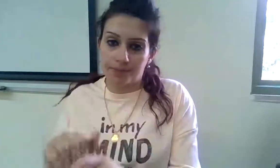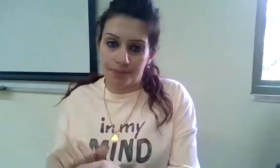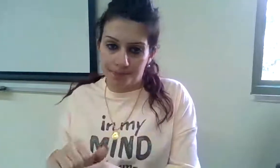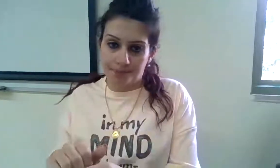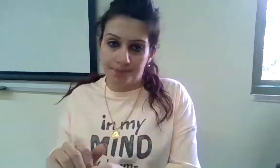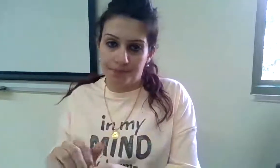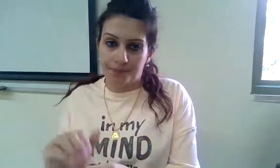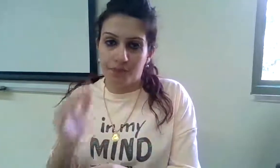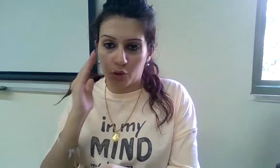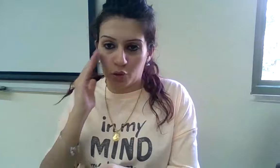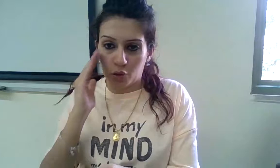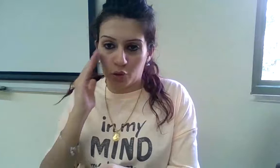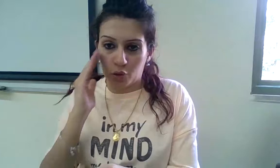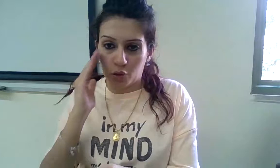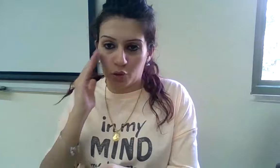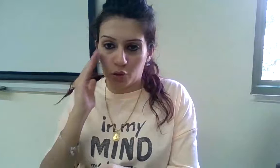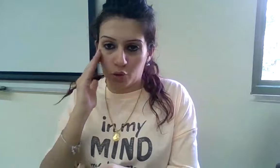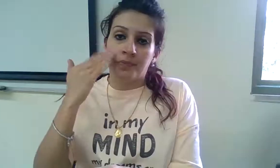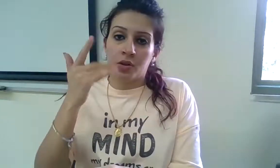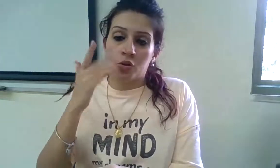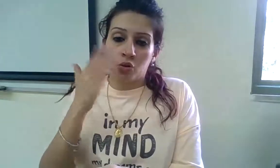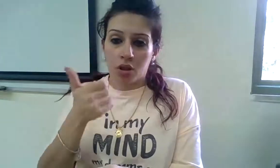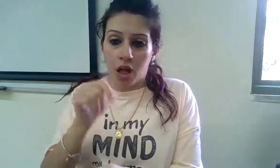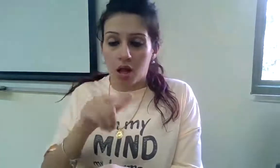يالينغ هل تودين الإجابة على ذلك؟